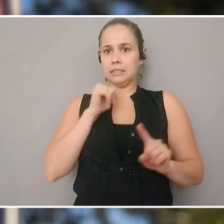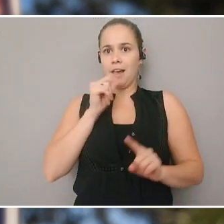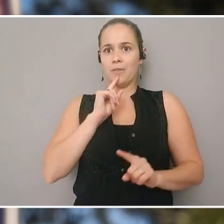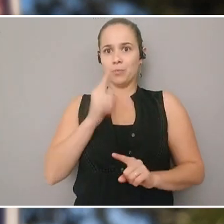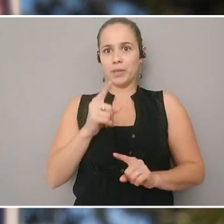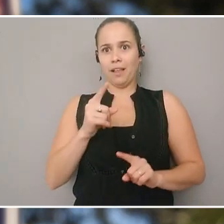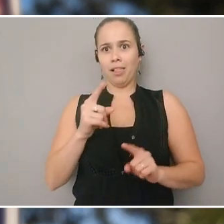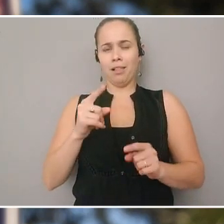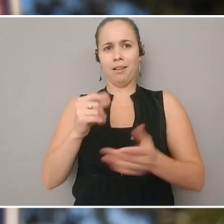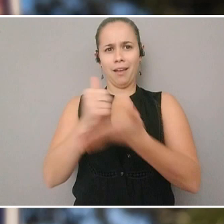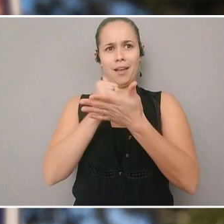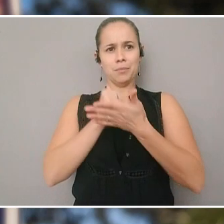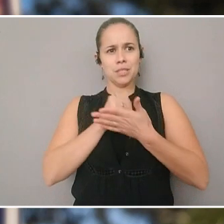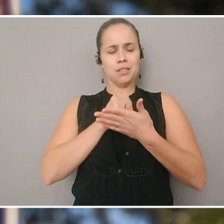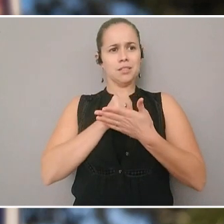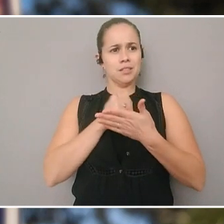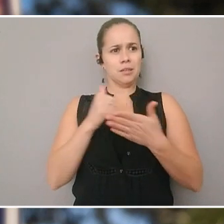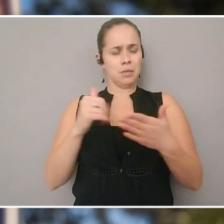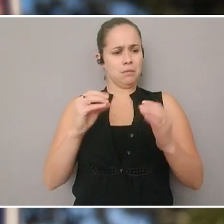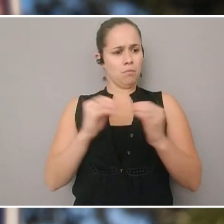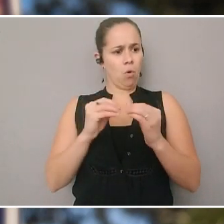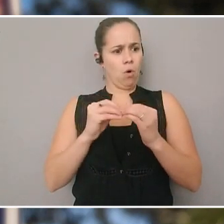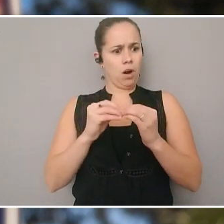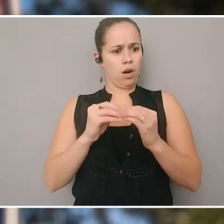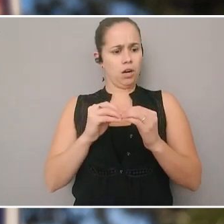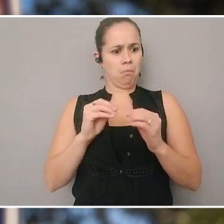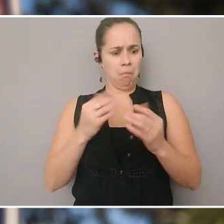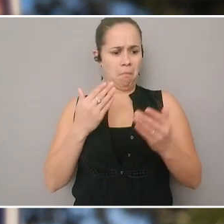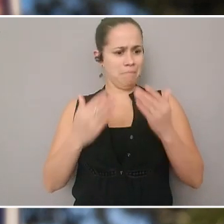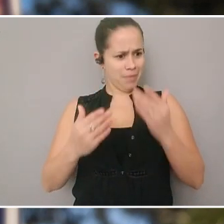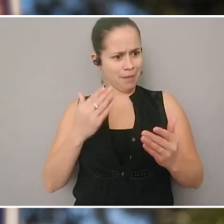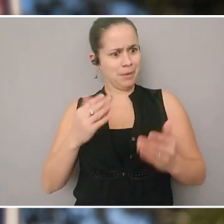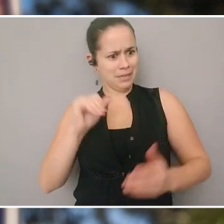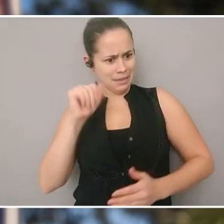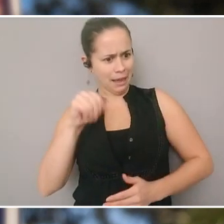hace sentir como si pudiéramos estar